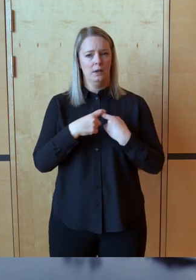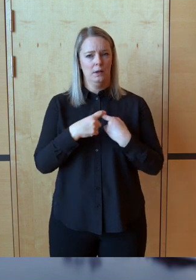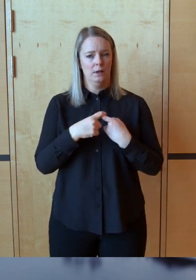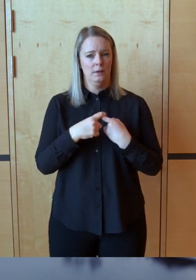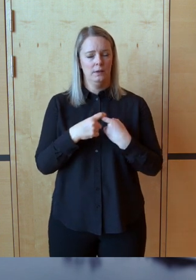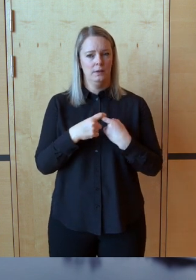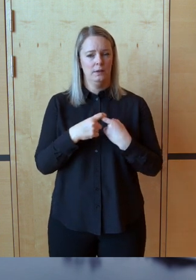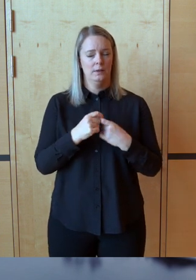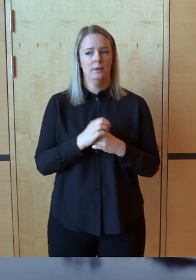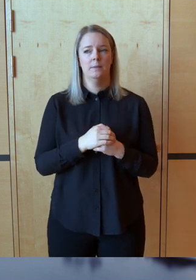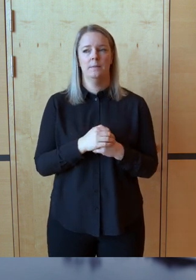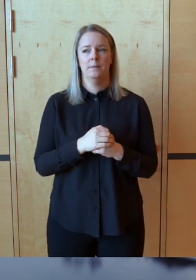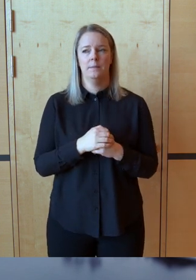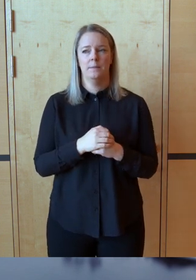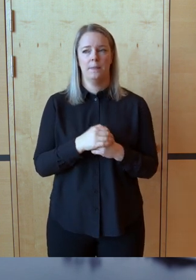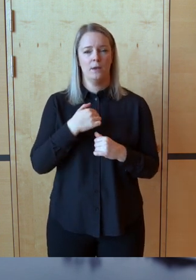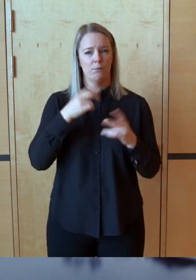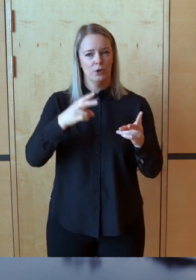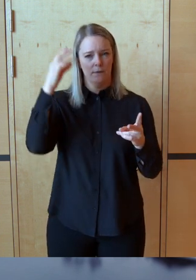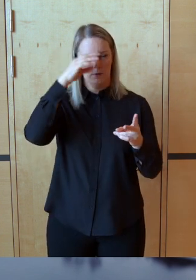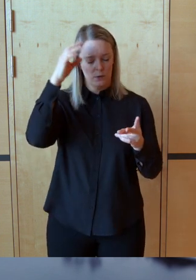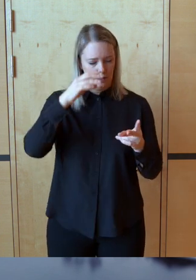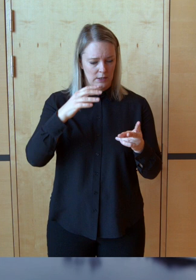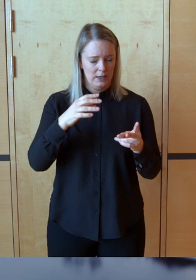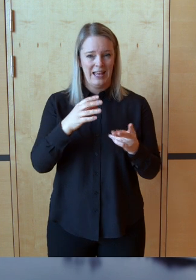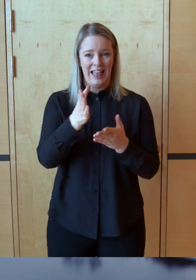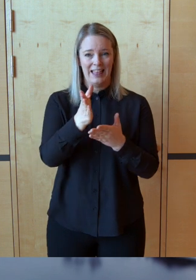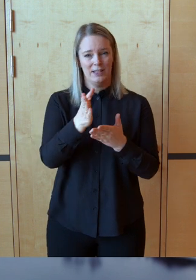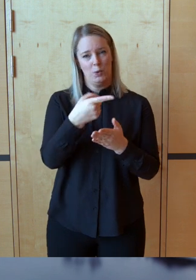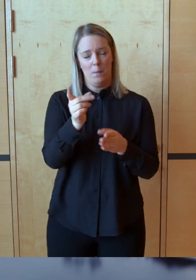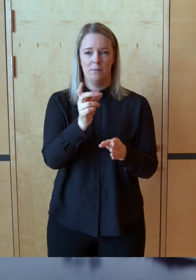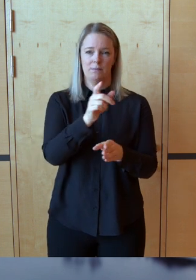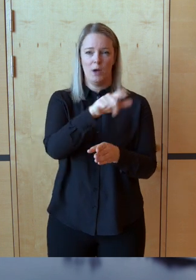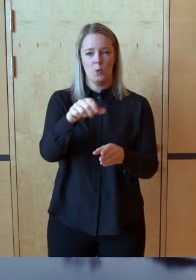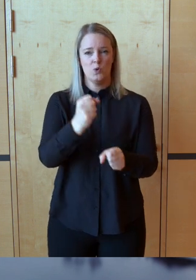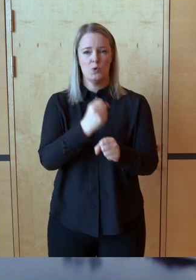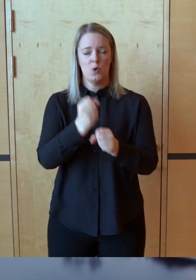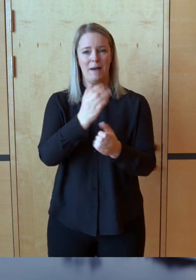Och sen undrar deltidsbrandmän Hur ska vi få fram de till Kåge när